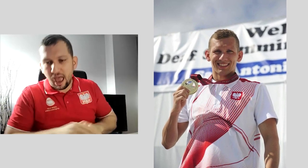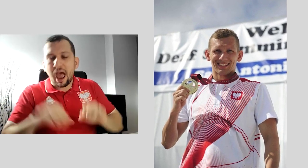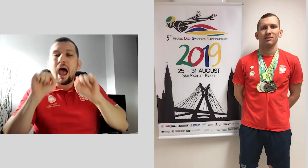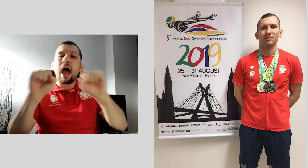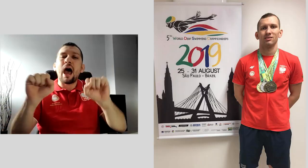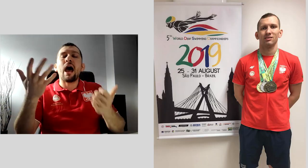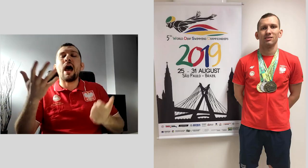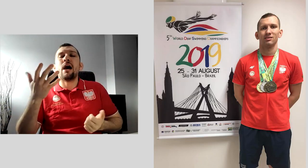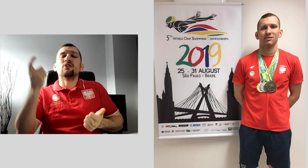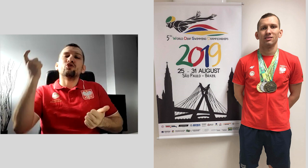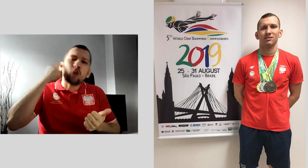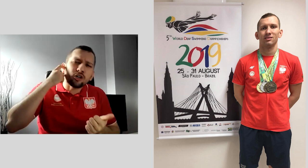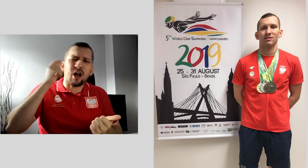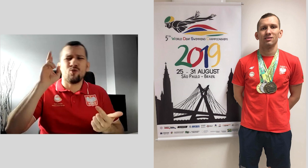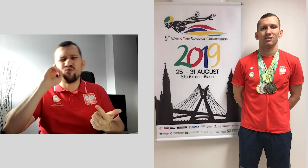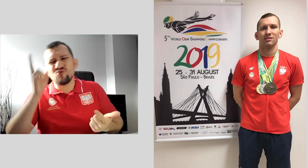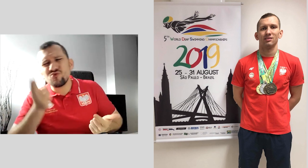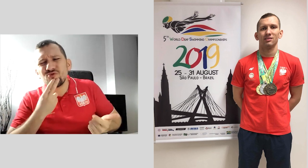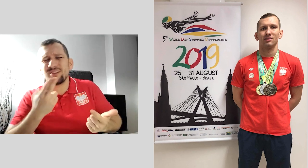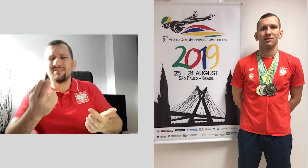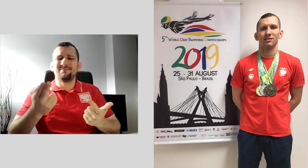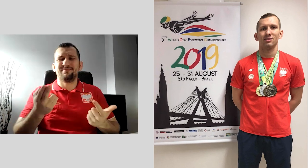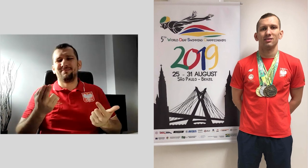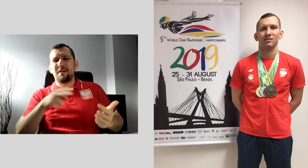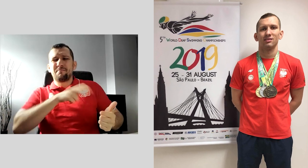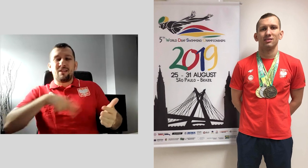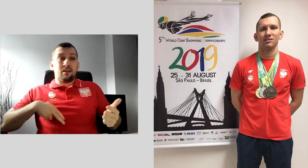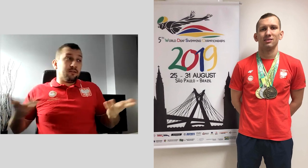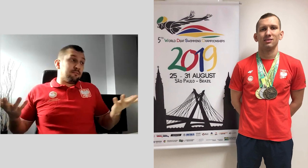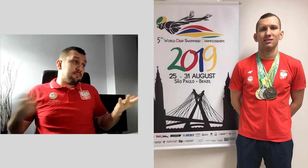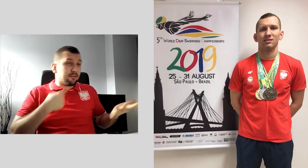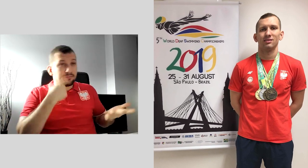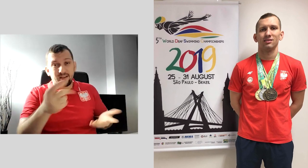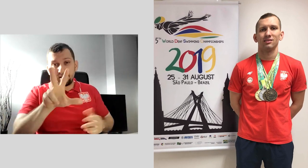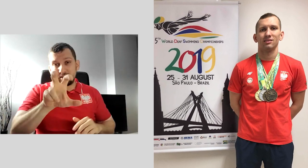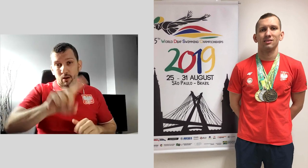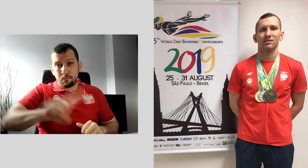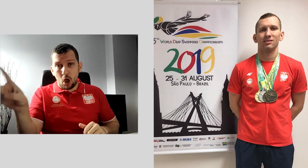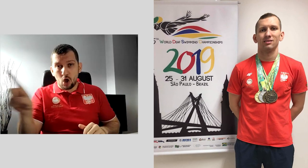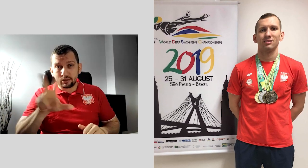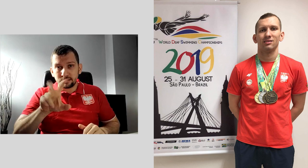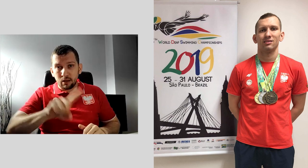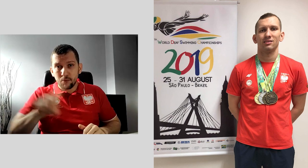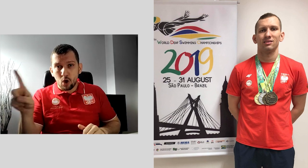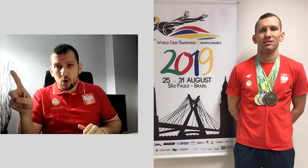a medali z turniejów słyszących oraz niesłyszących mam ponad 300.